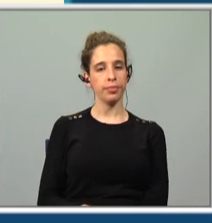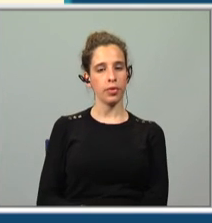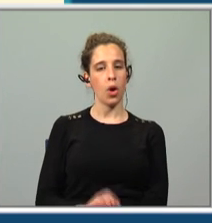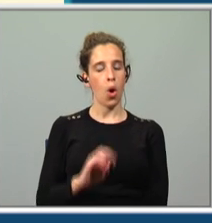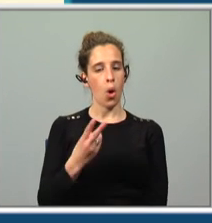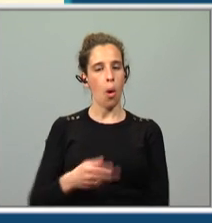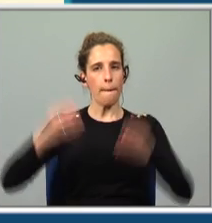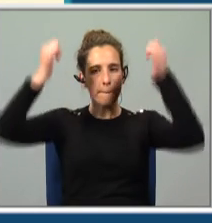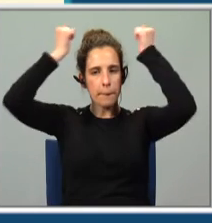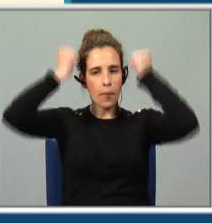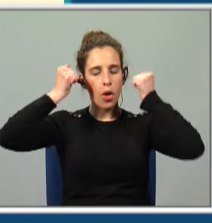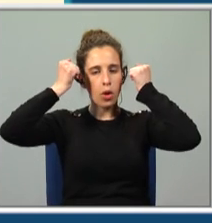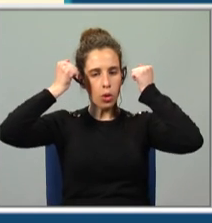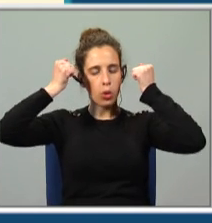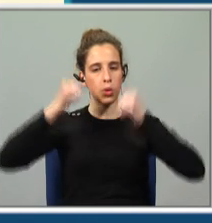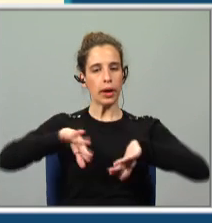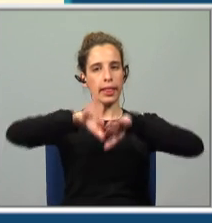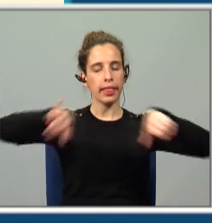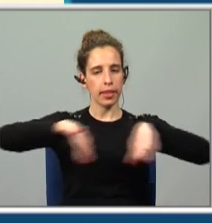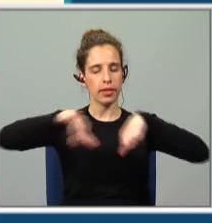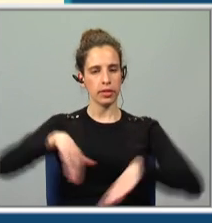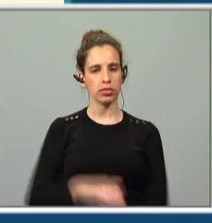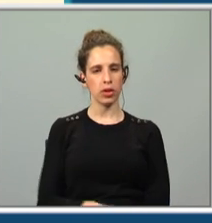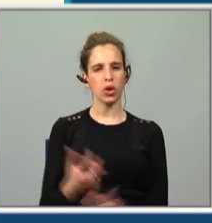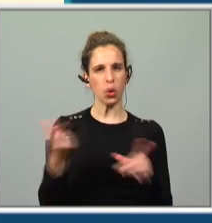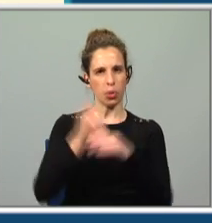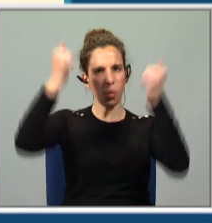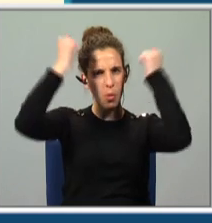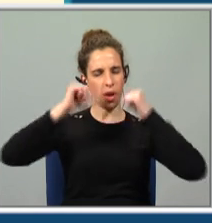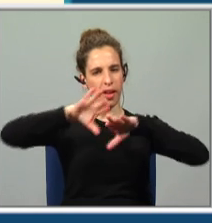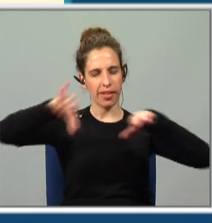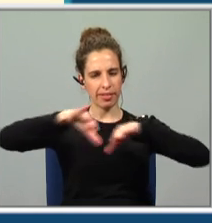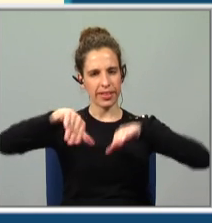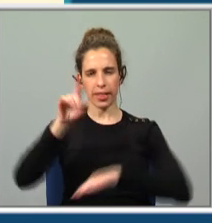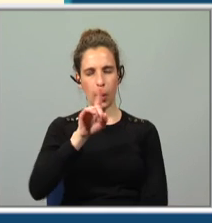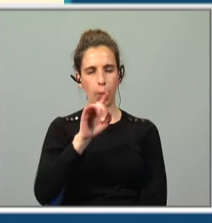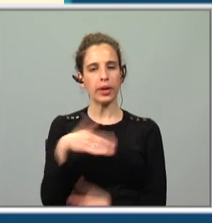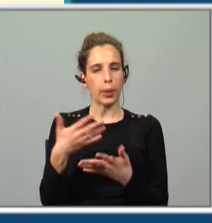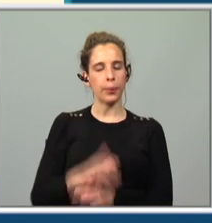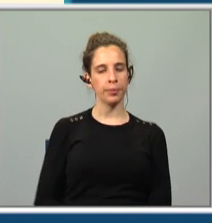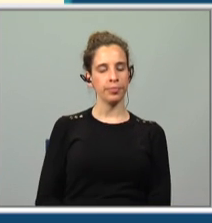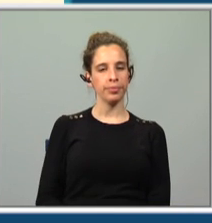uma touca de natação se calhar comprou uma touca de natação não Então ele 可能買了一個泳帽游泳帽 不 所以他